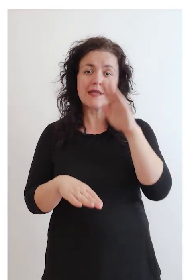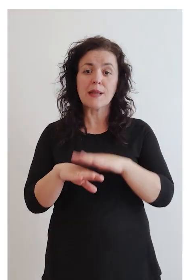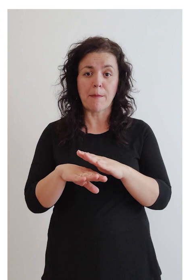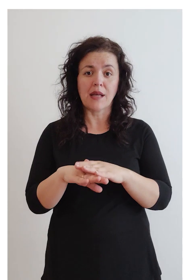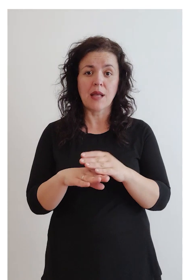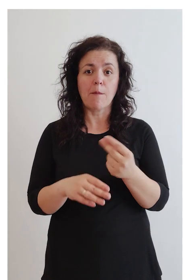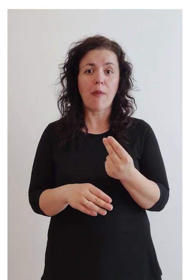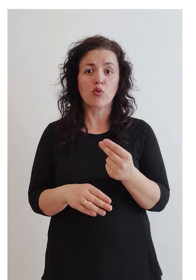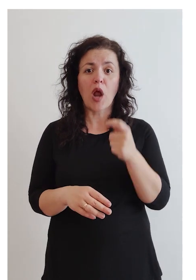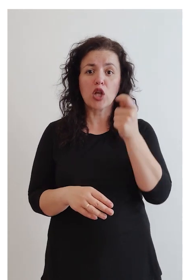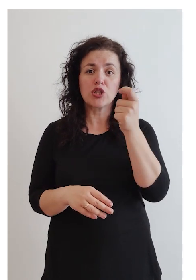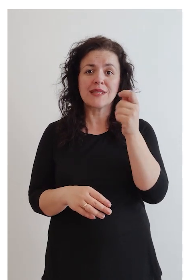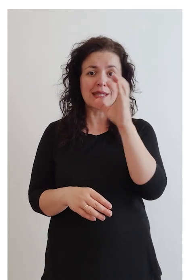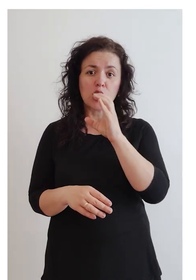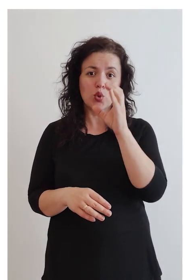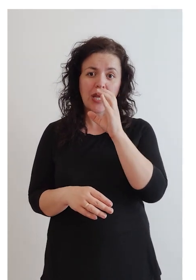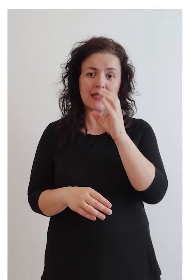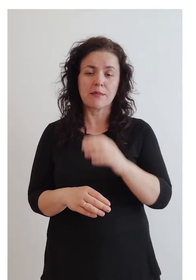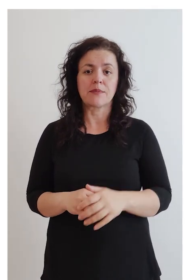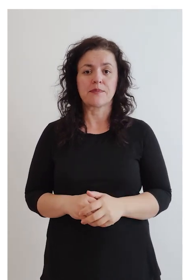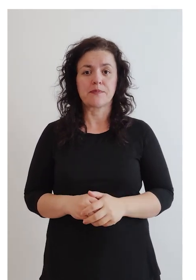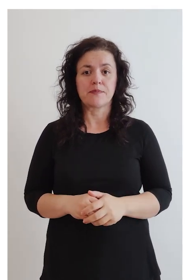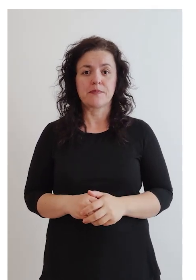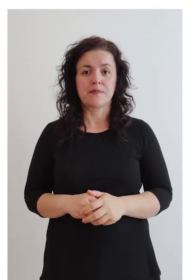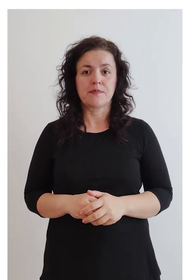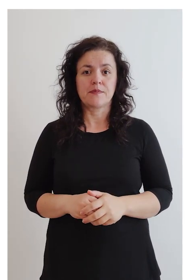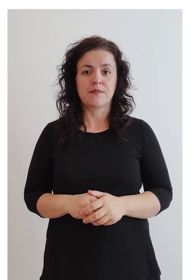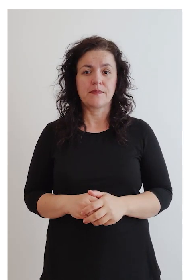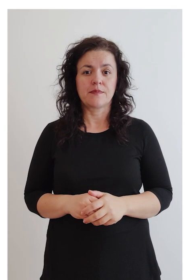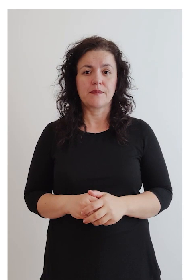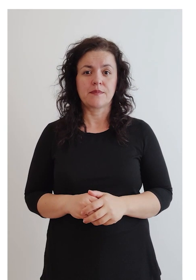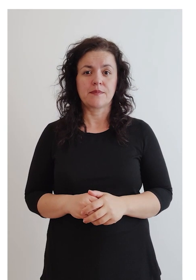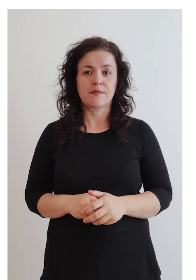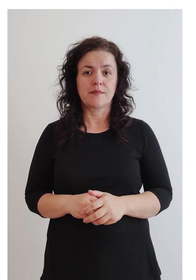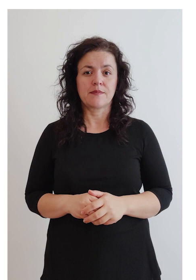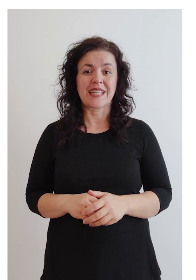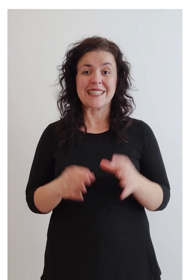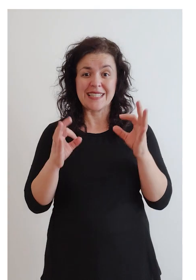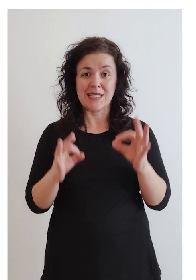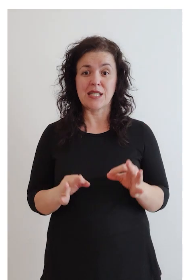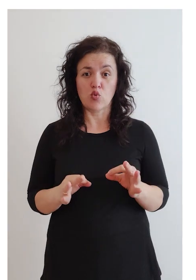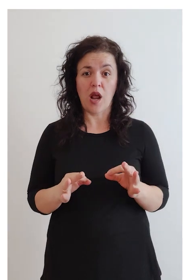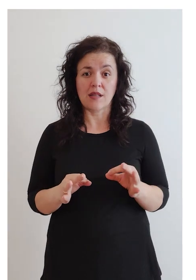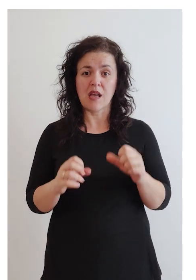Siguranță, securitate și evenimente neașteptate, resurse video